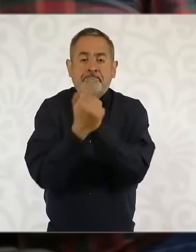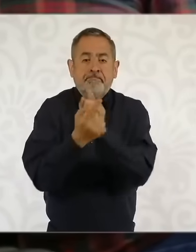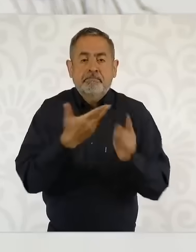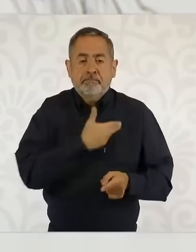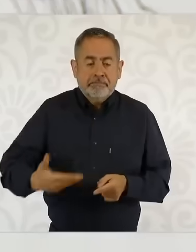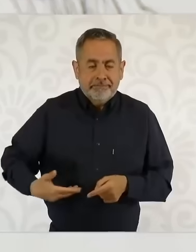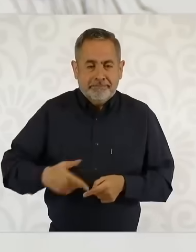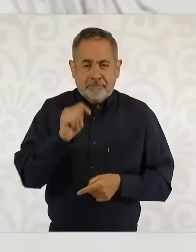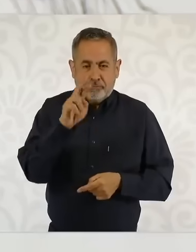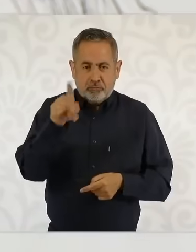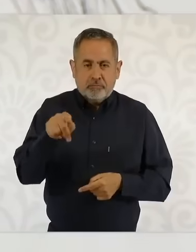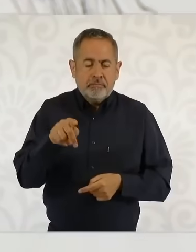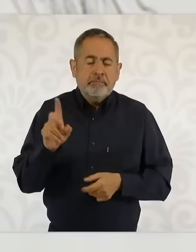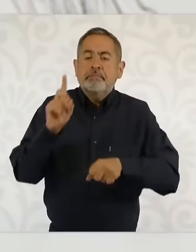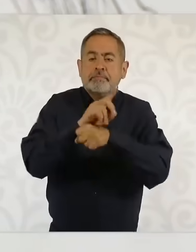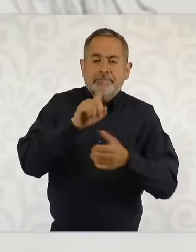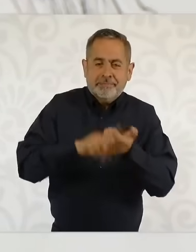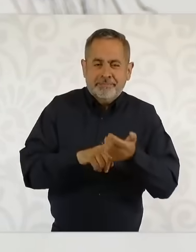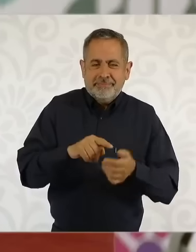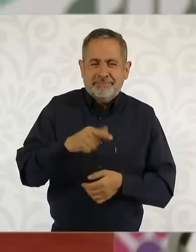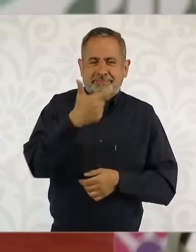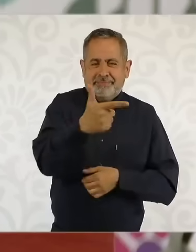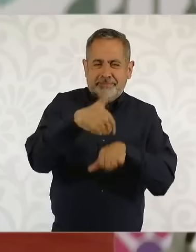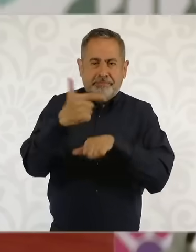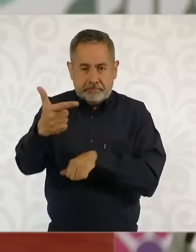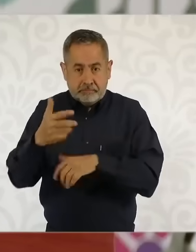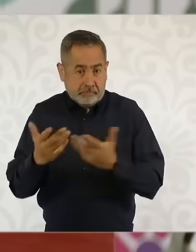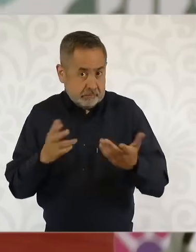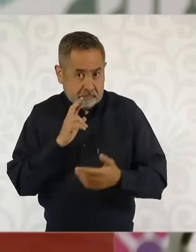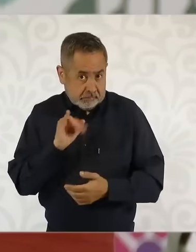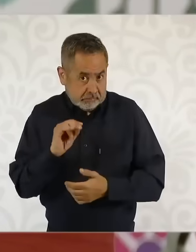eso lo está viendo la Secretaría de Relaciones Exteriores eh las reuniones bilaterales que vamos